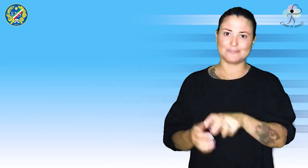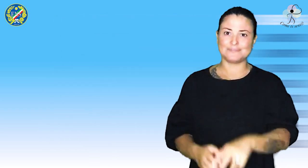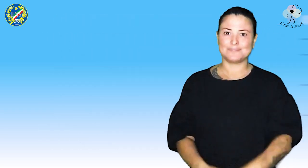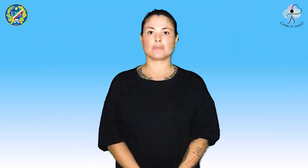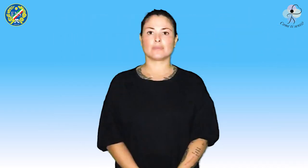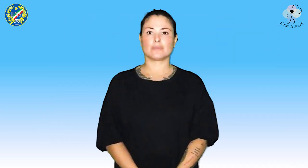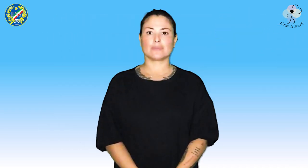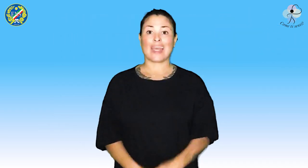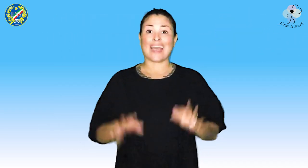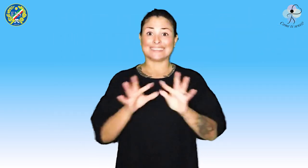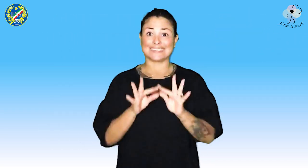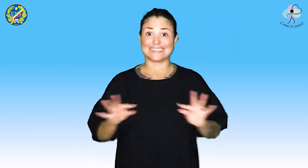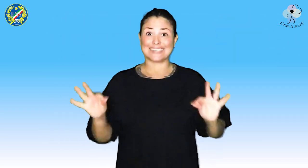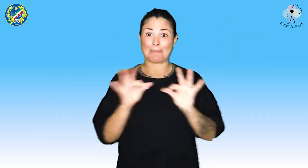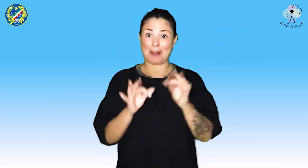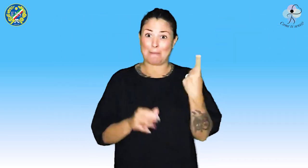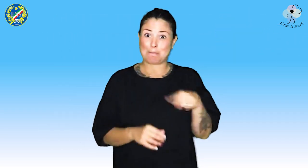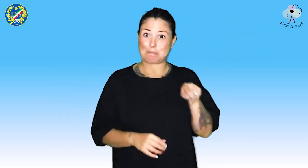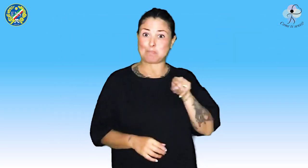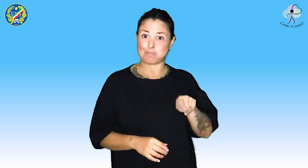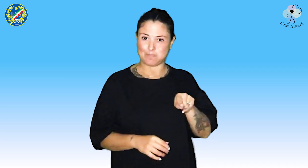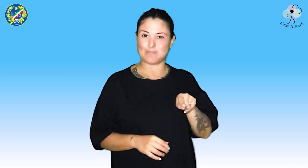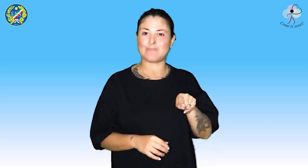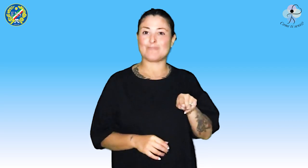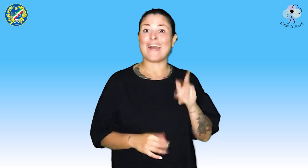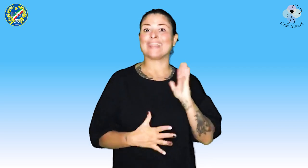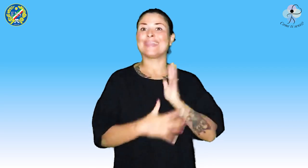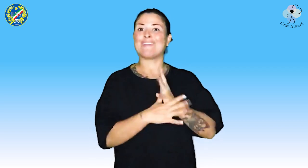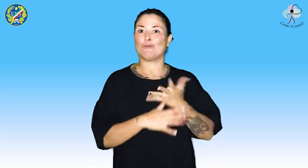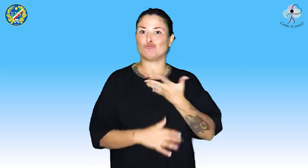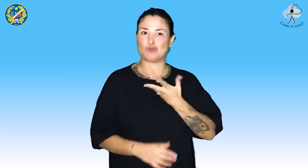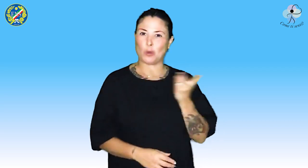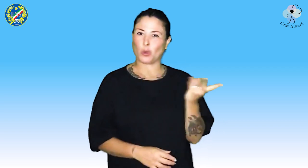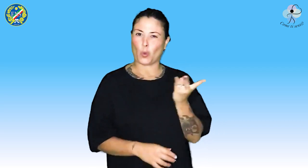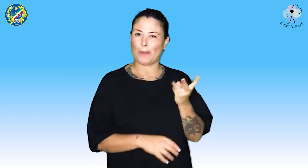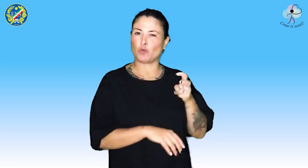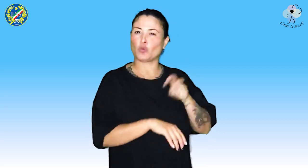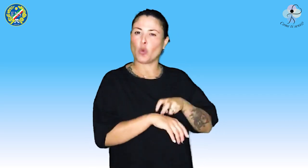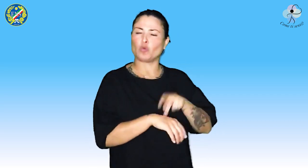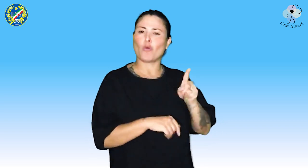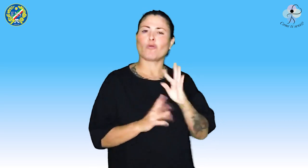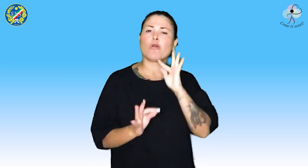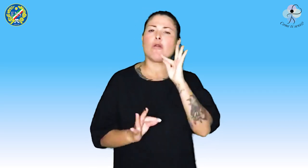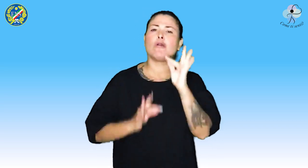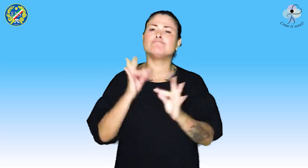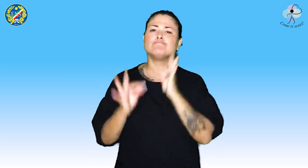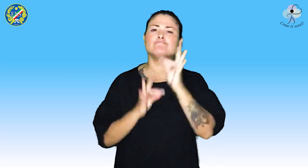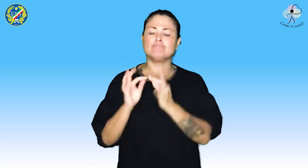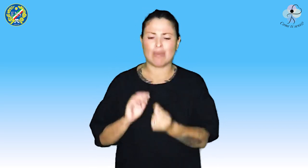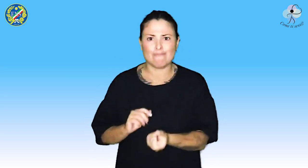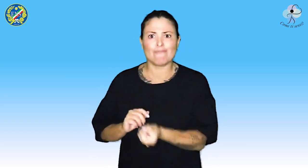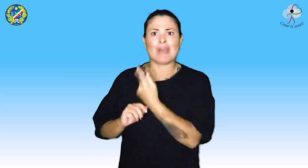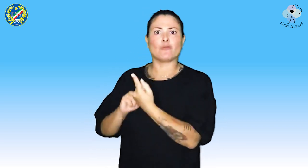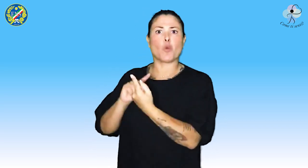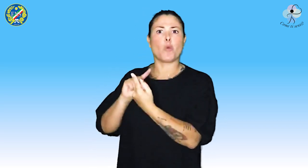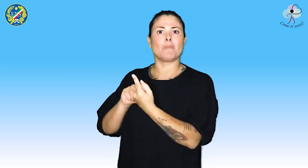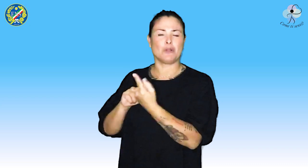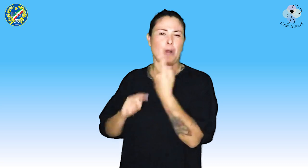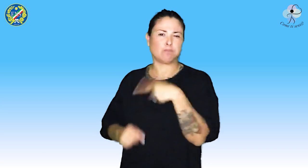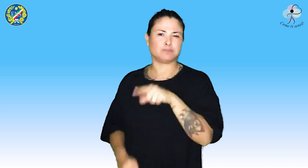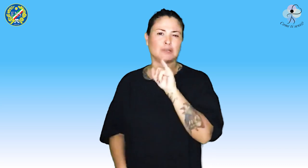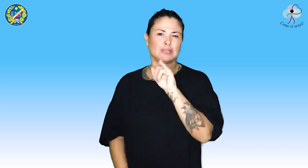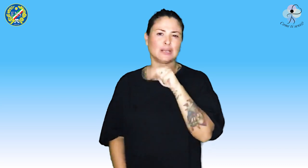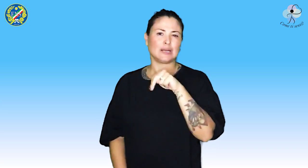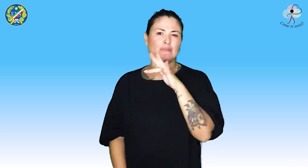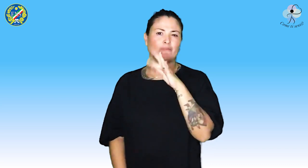e indebolire le risposte di salute pubblica”.